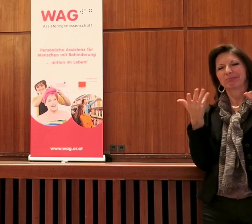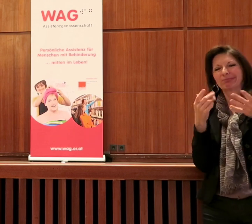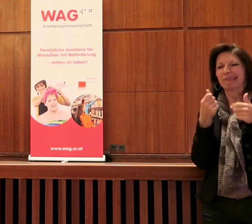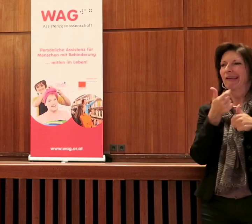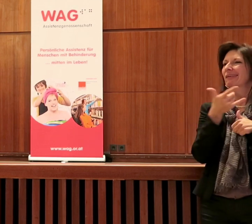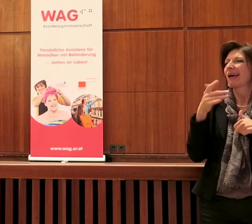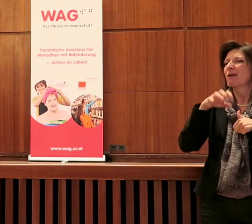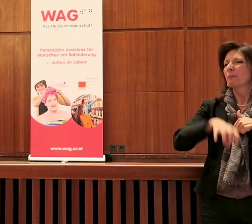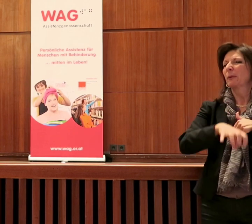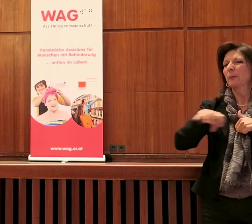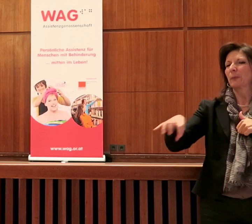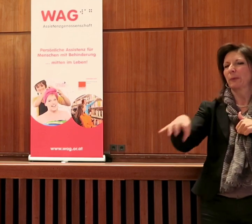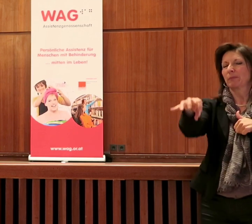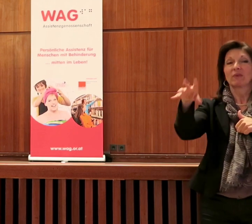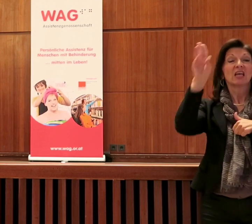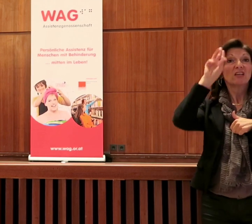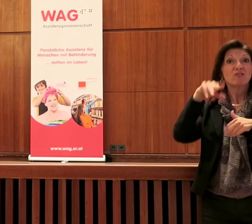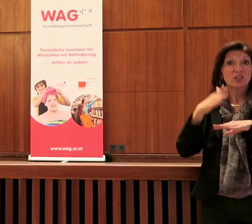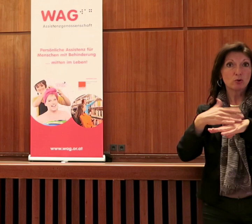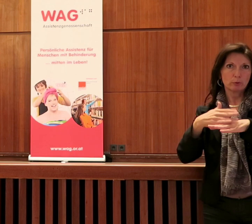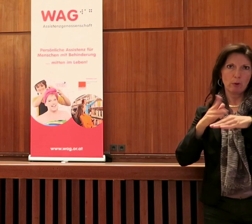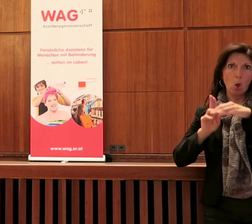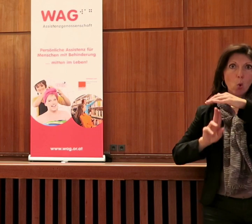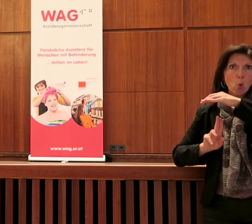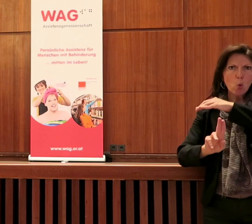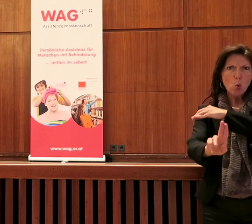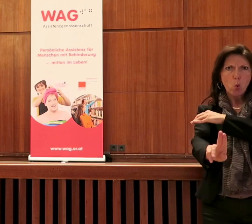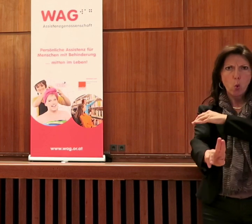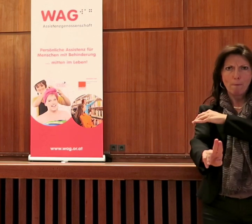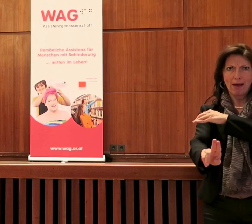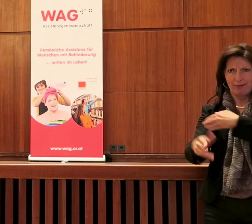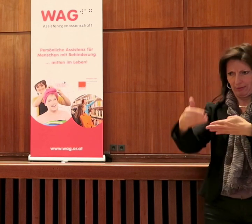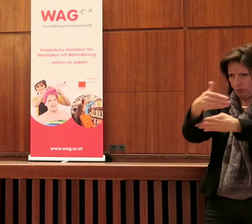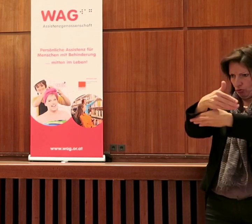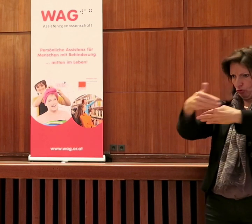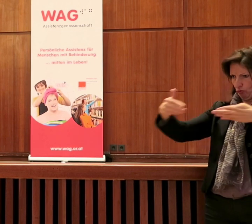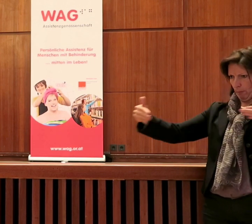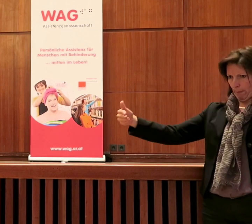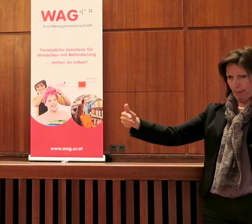In Wien z.B. gibt's bei die U-Bahnen diese Absperrstangen. Kennt die jeder?